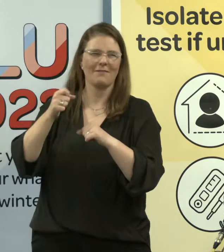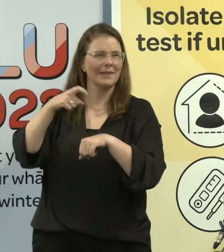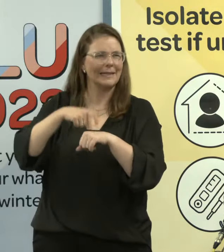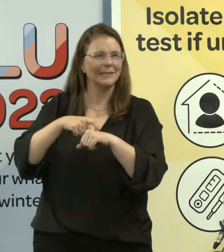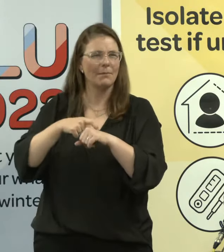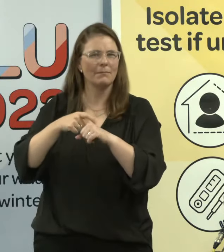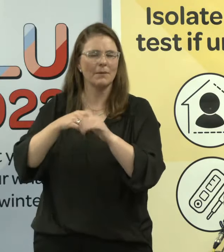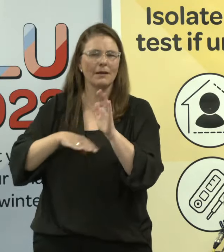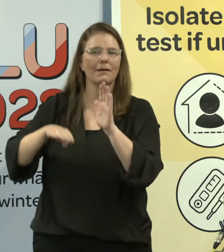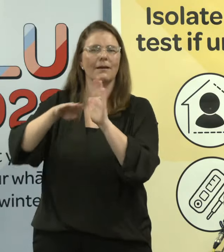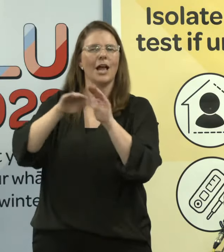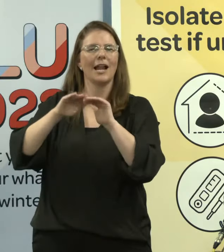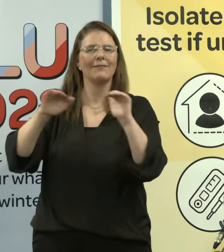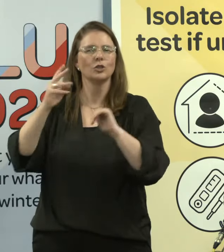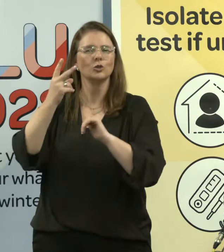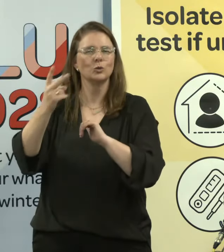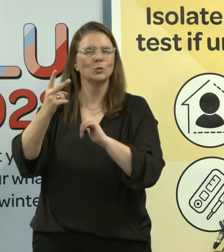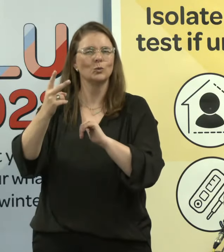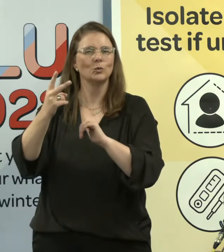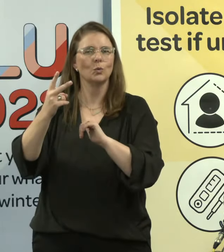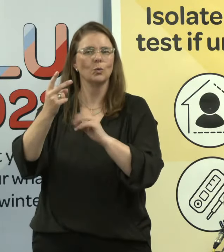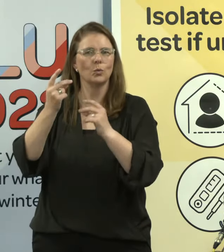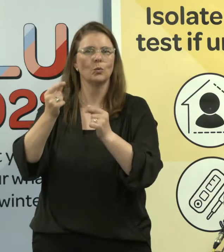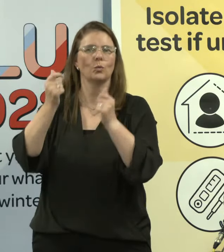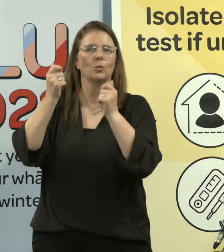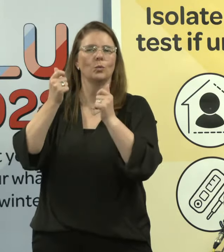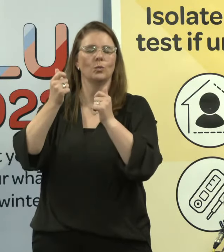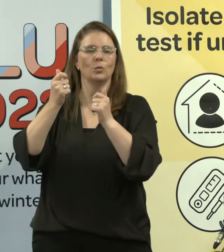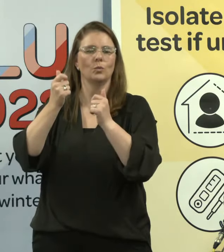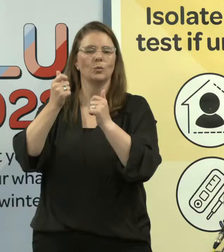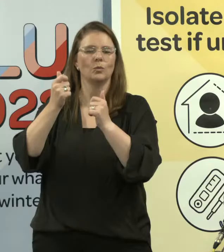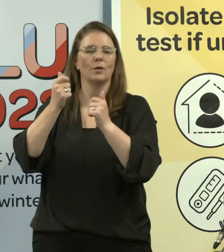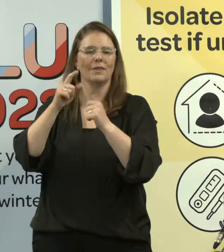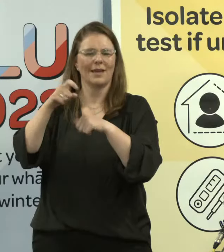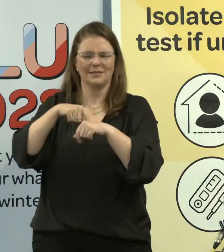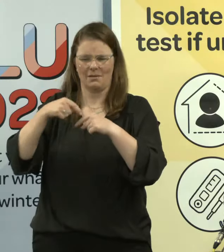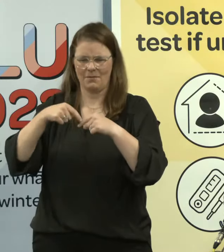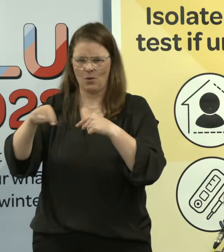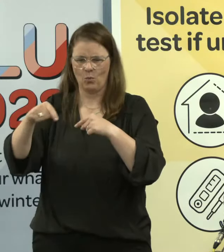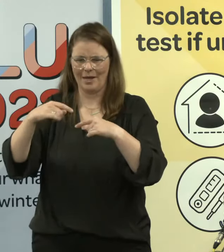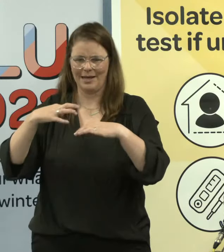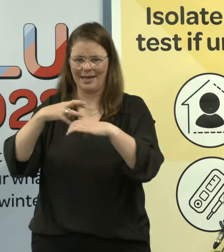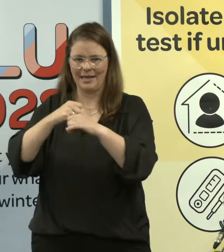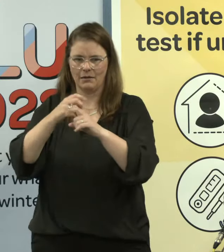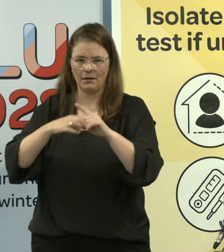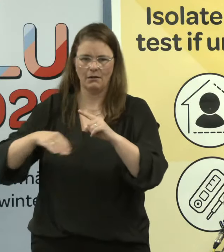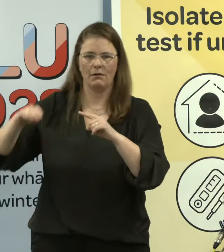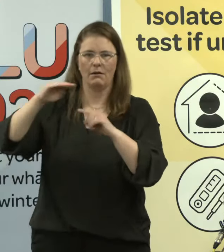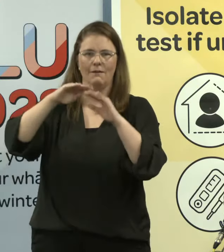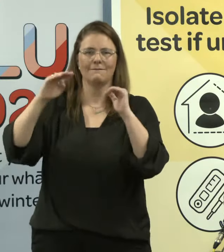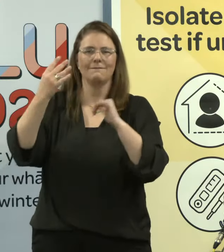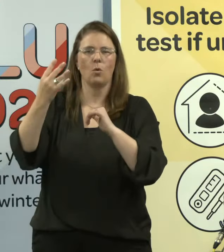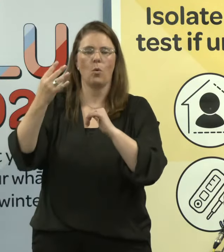motu mo te COVID anga taumata